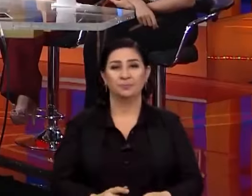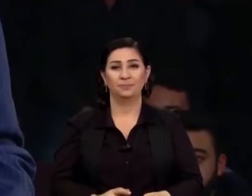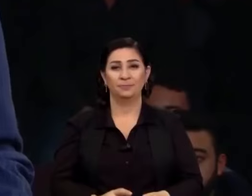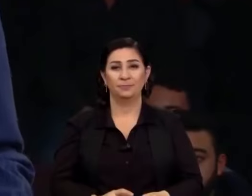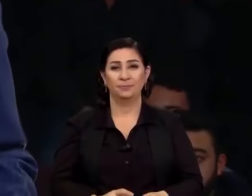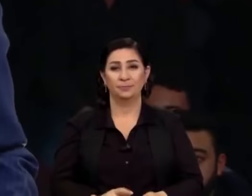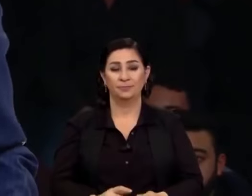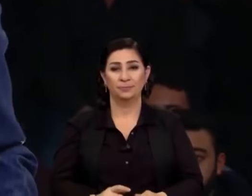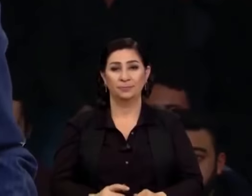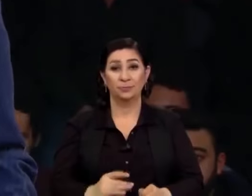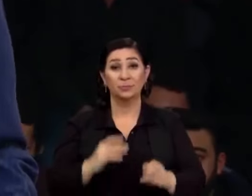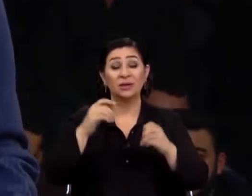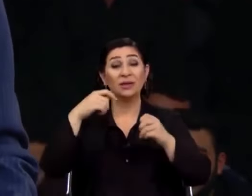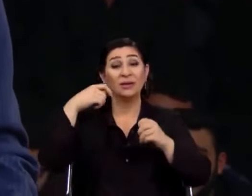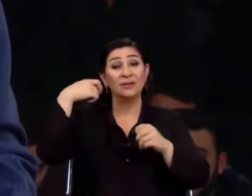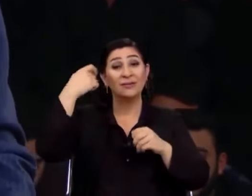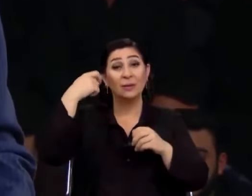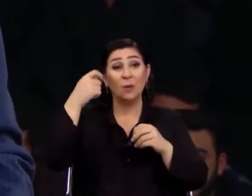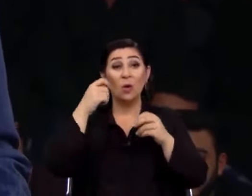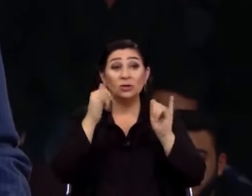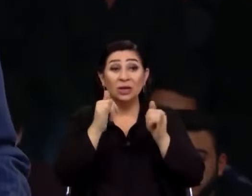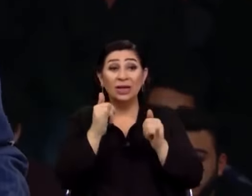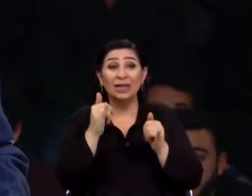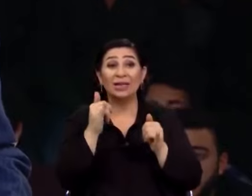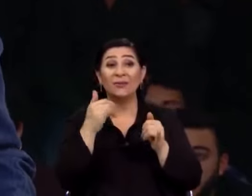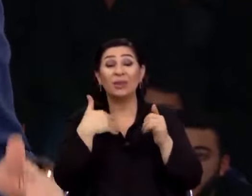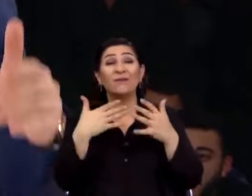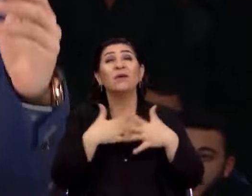oyunculara hakikaten Bana da fenalık geliyor role nasıl hazırlandınız vallahi